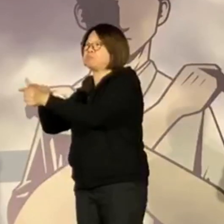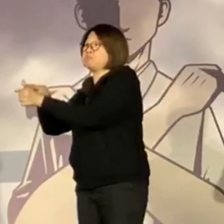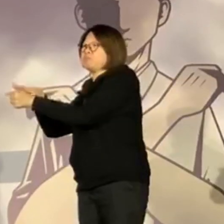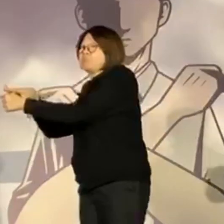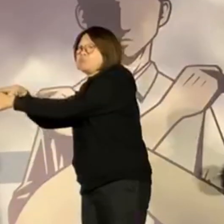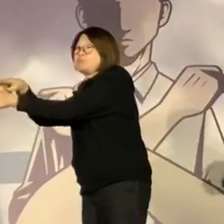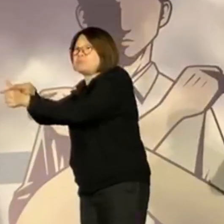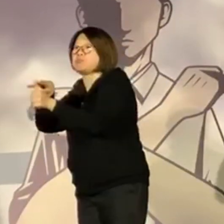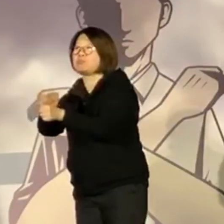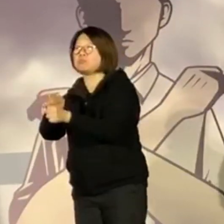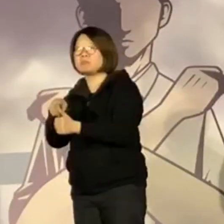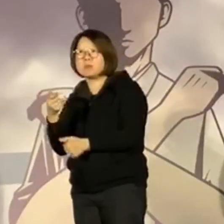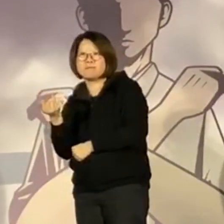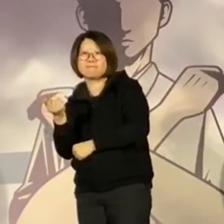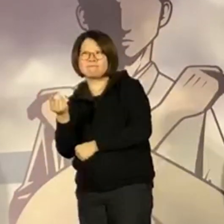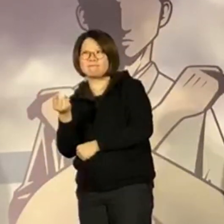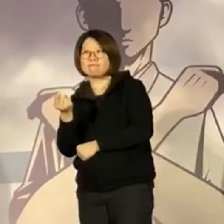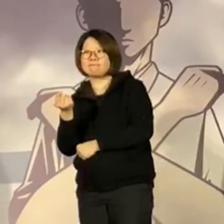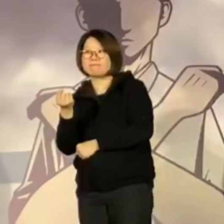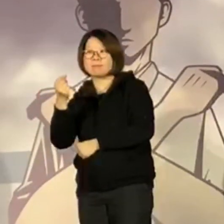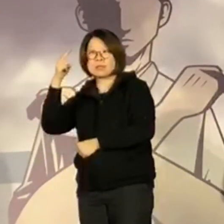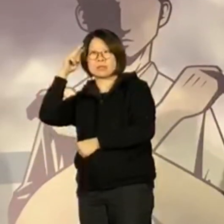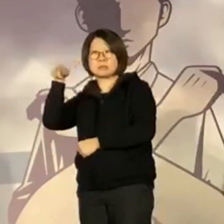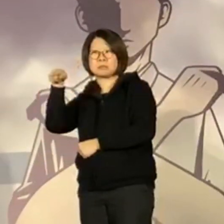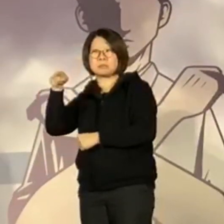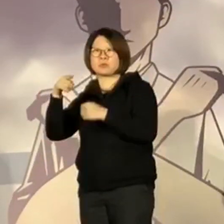所以我們在學校裏面更加要加緊去關顧